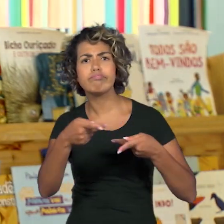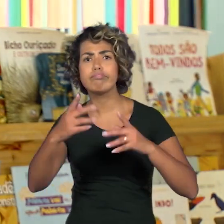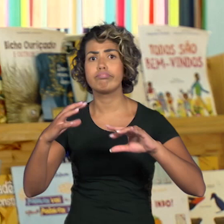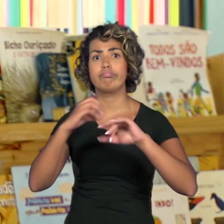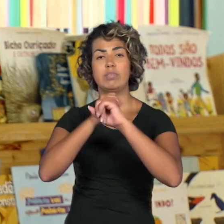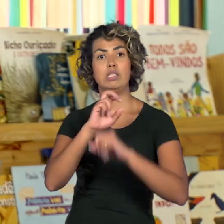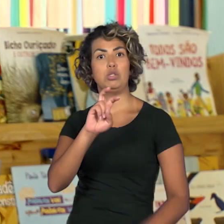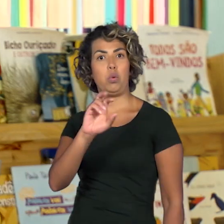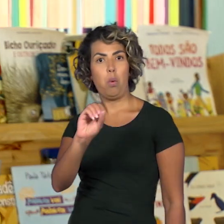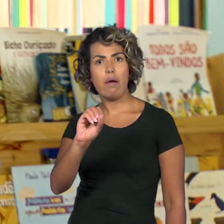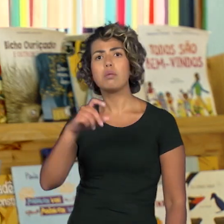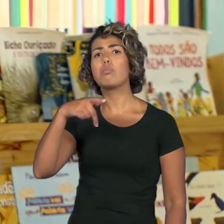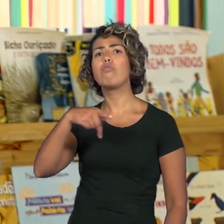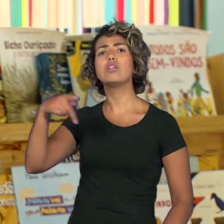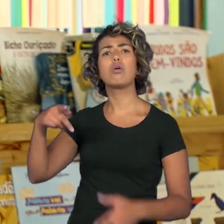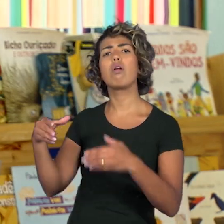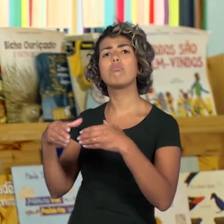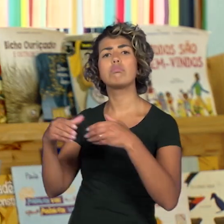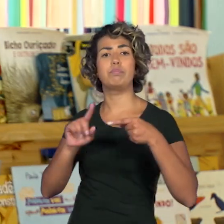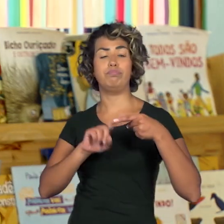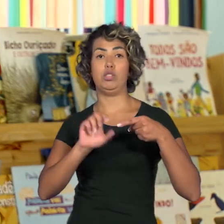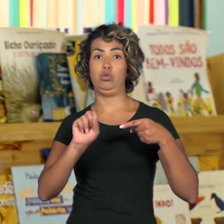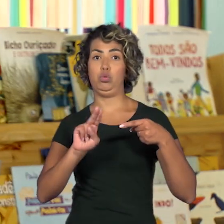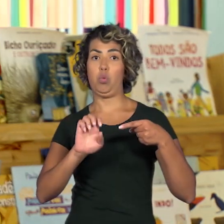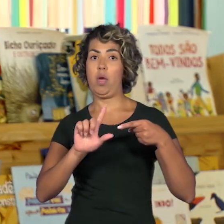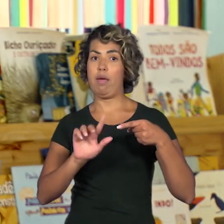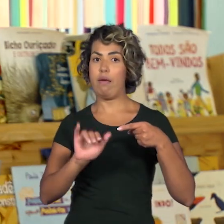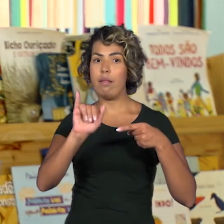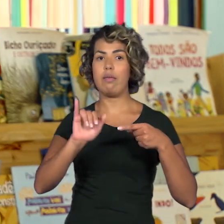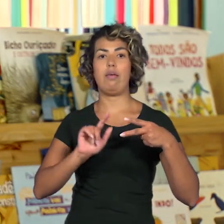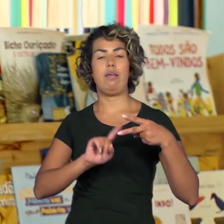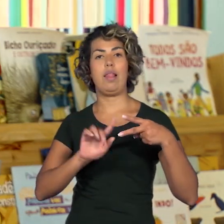COM AS ASSESSORAS, PROFESSORAS SUELY MELLO, LEILA OLIVEIRA,